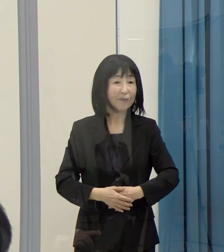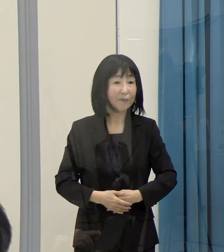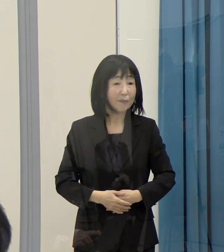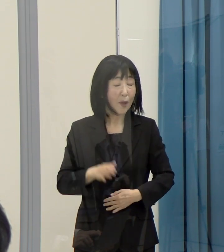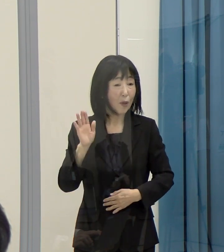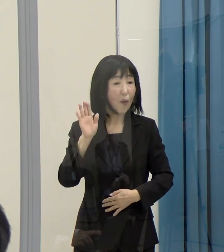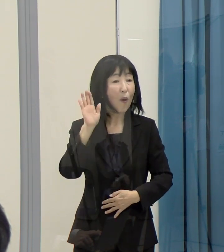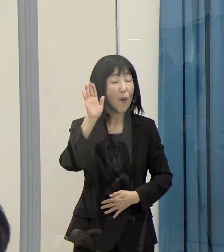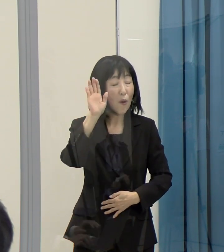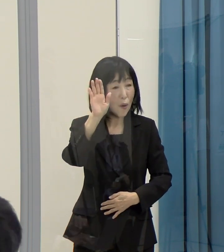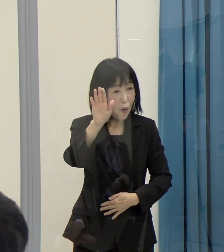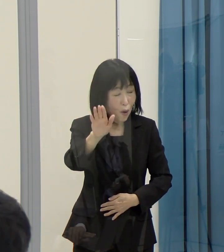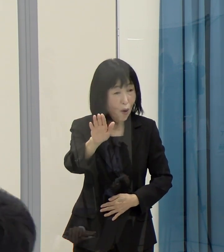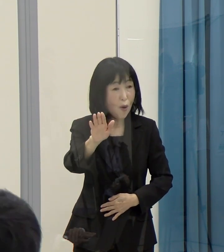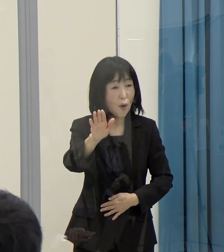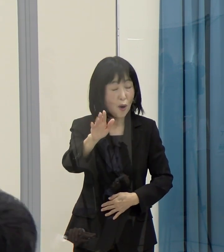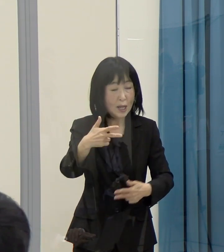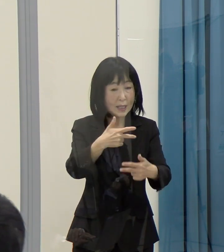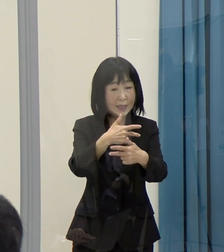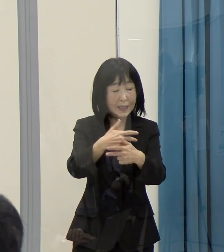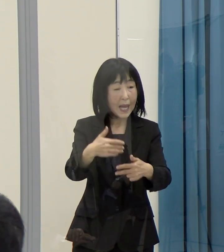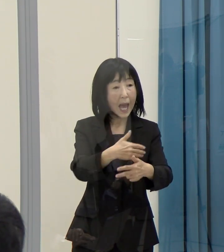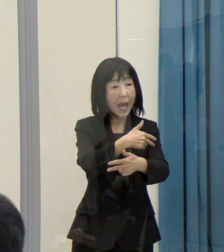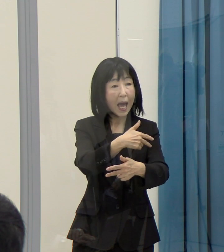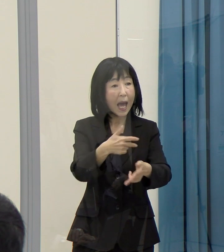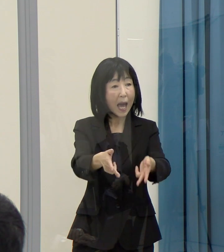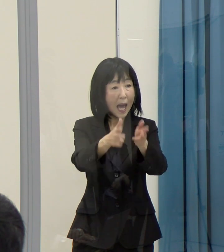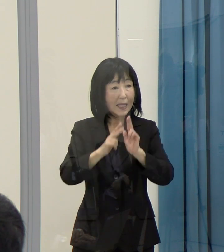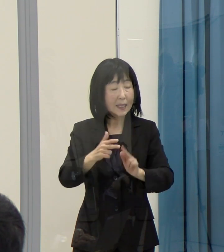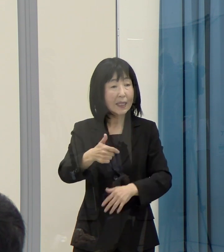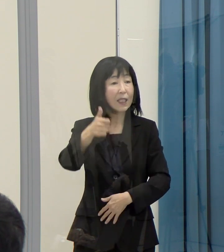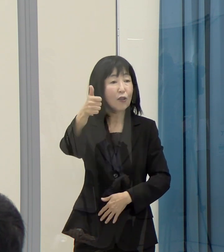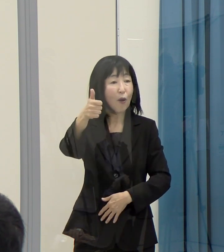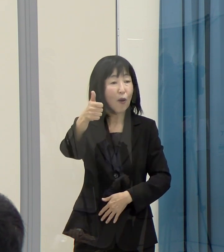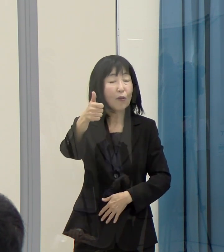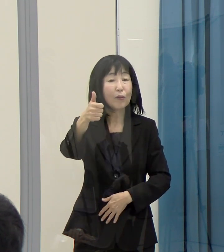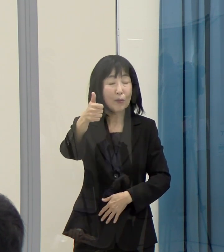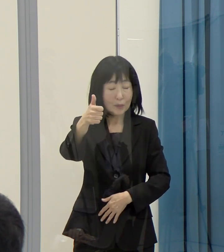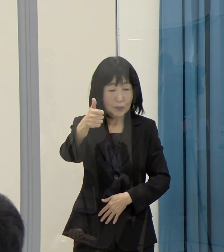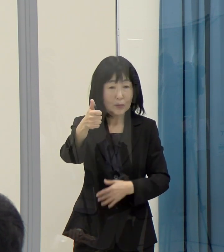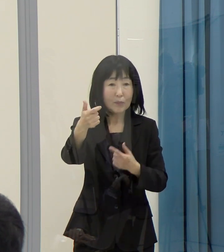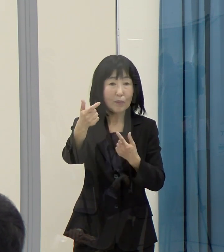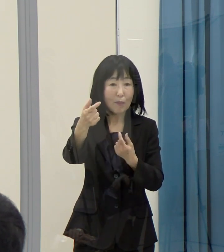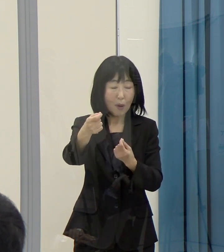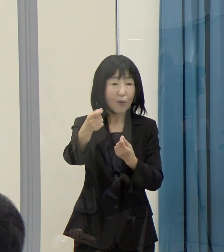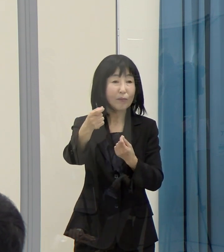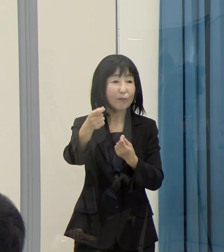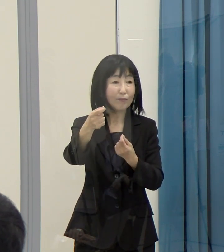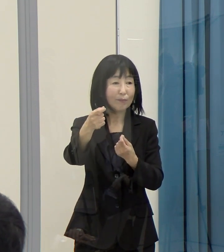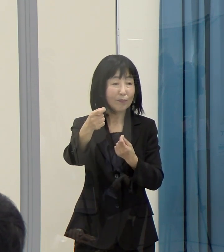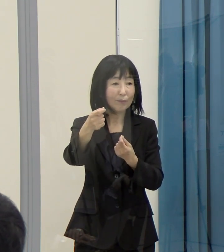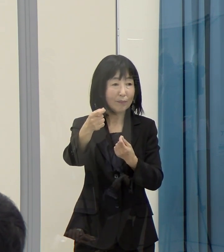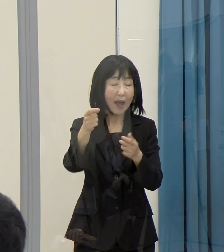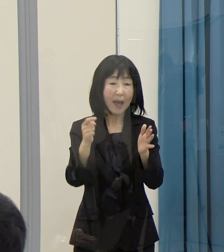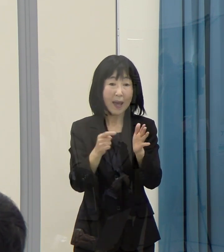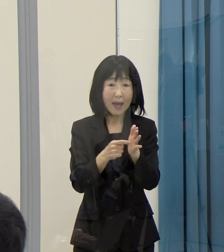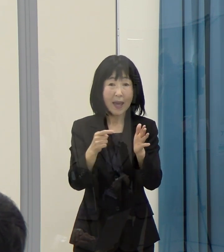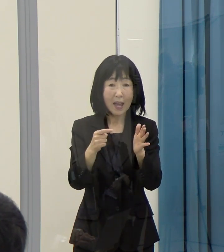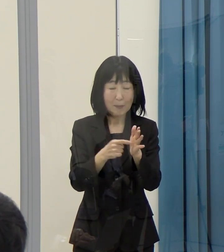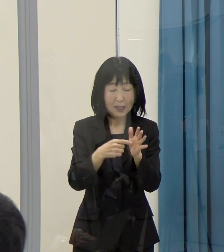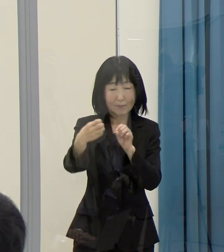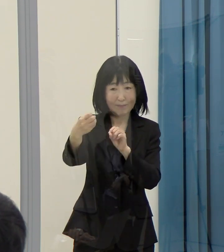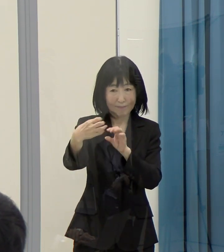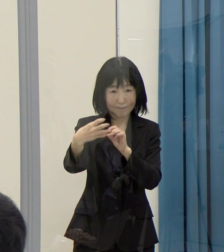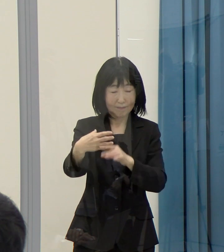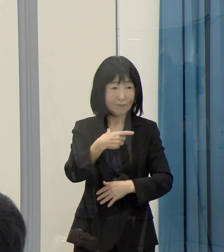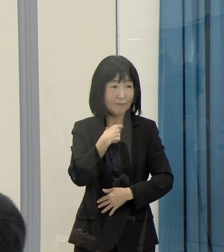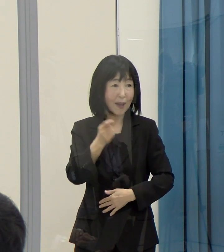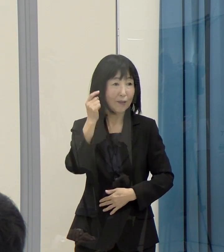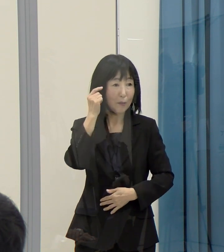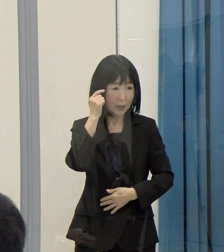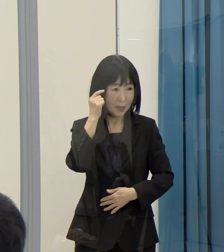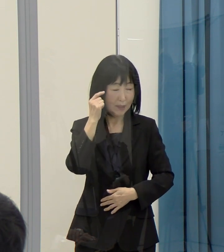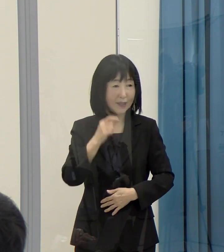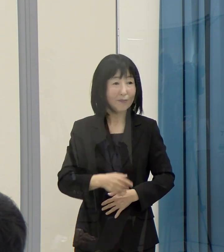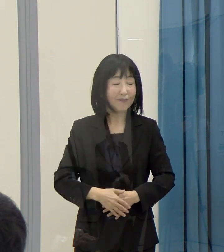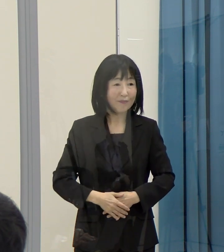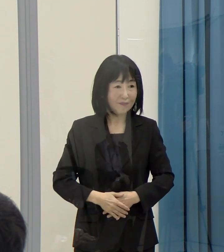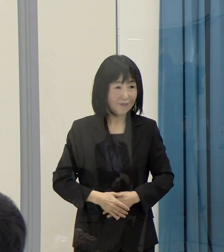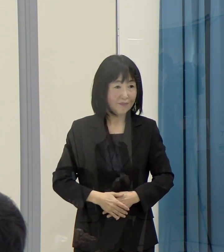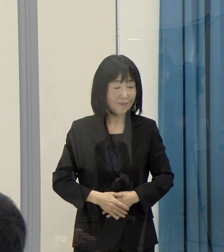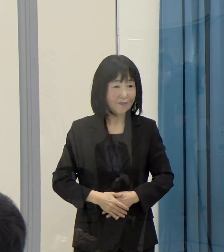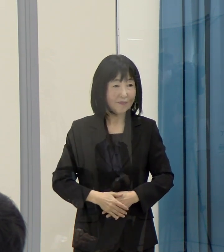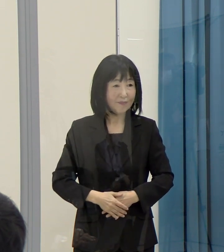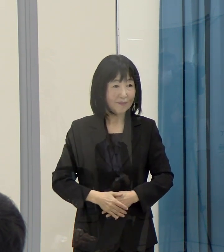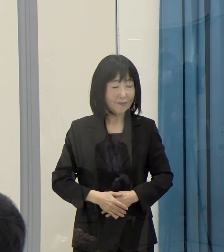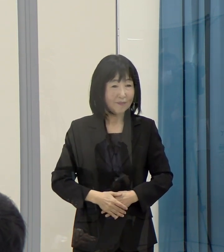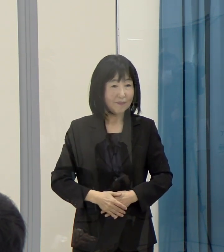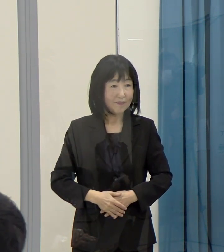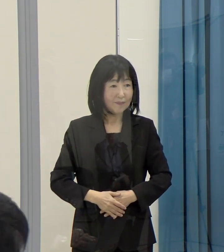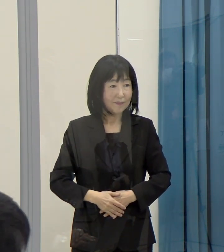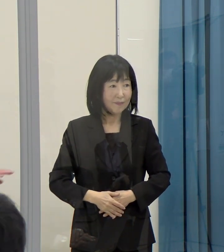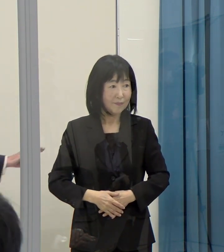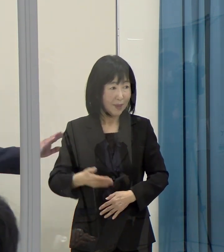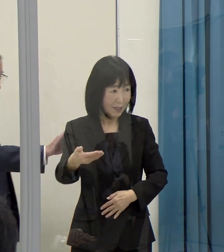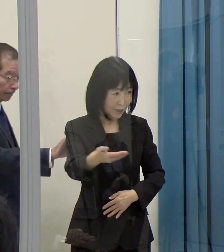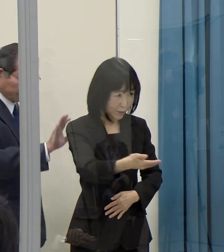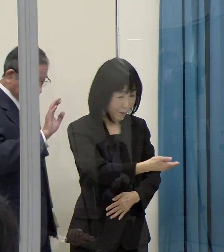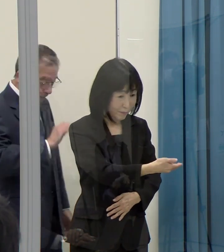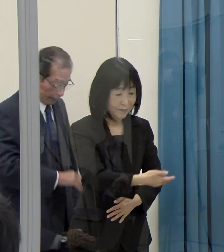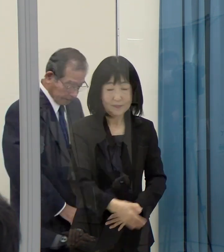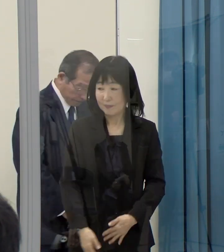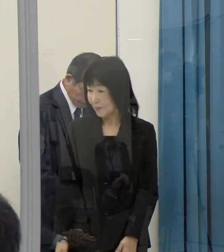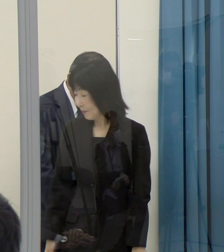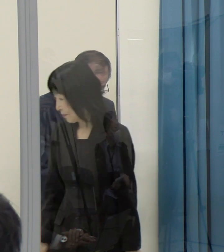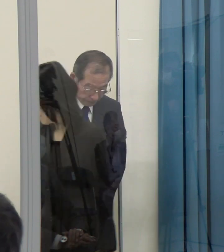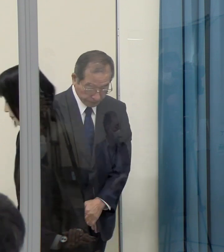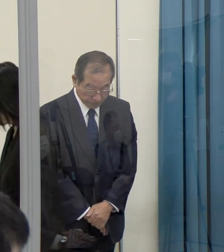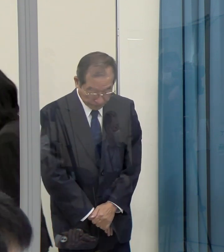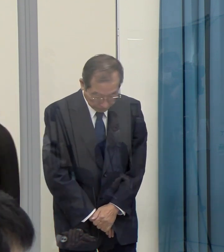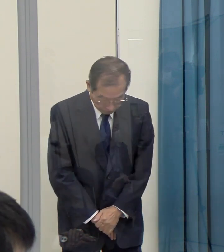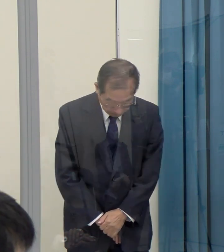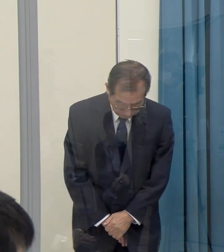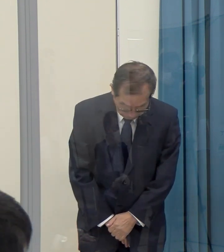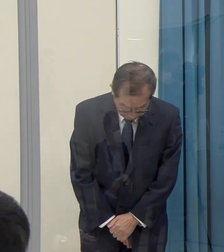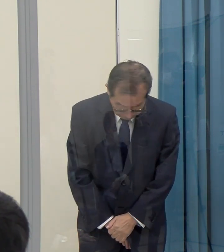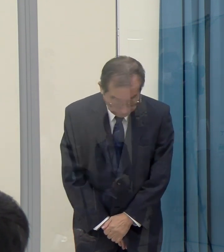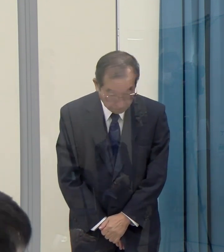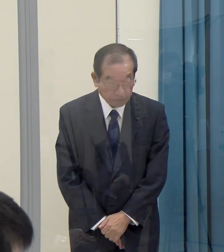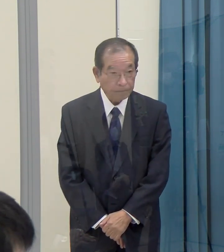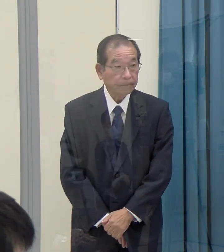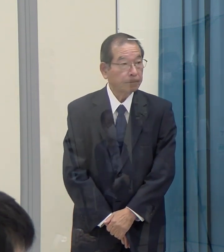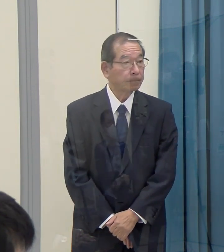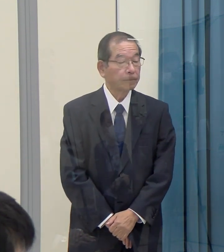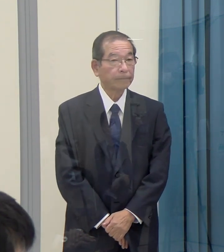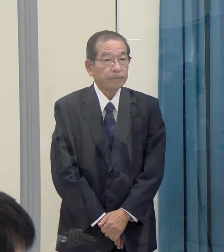今後、北橋市長とも、できる限り早めにやりたいと思っています。